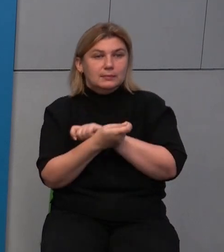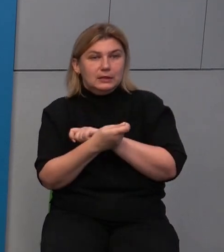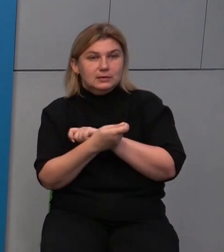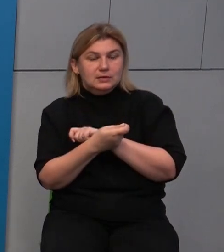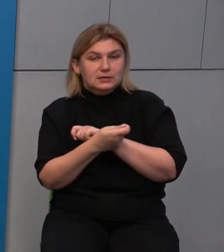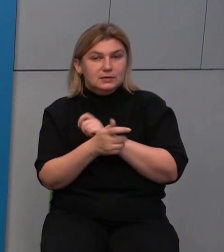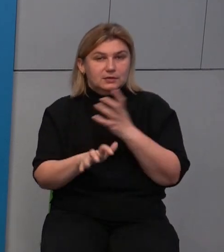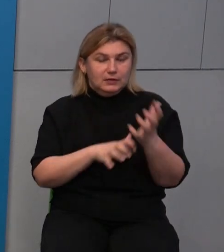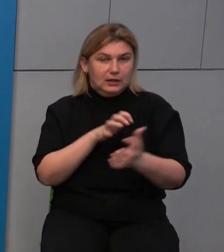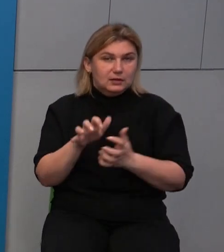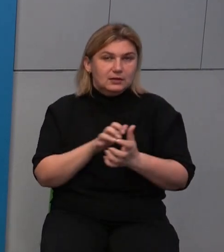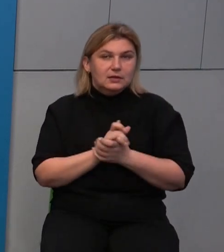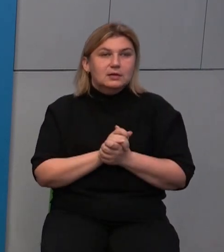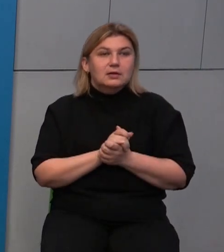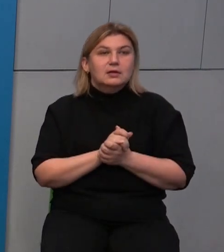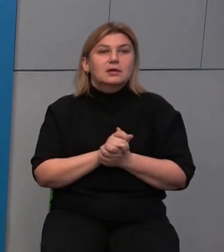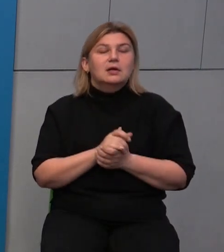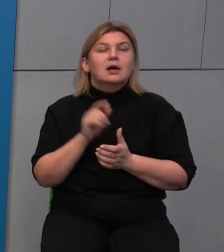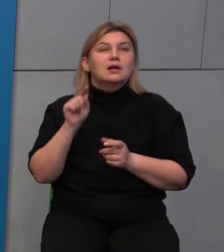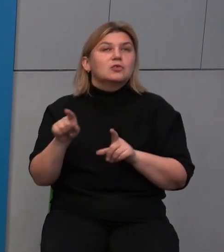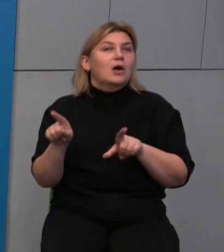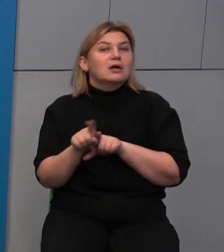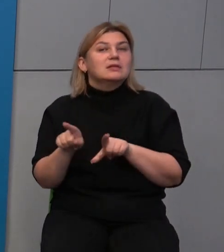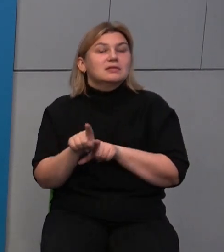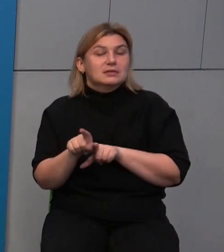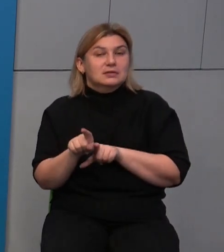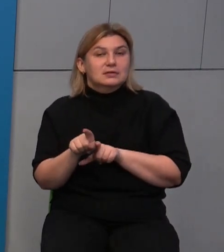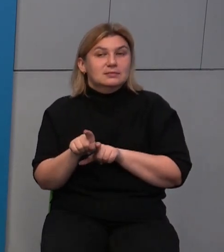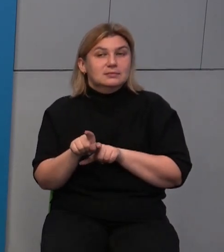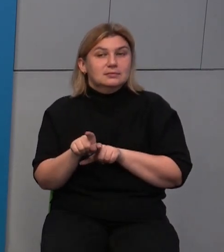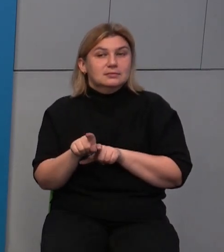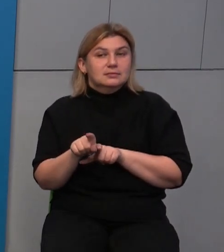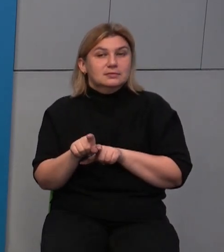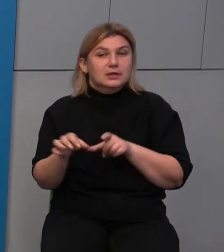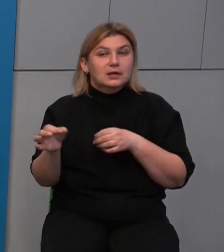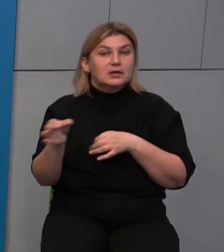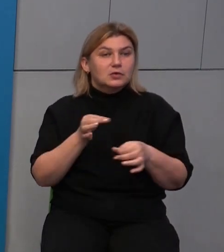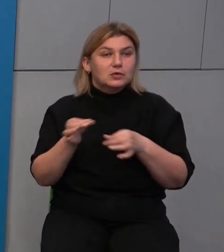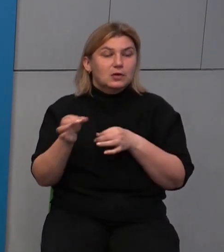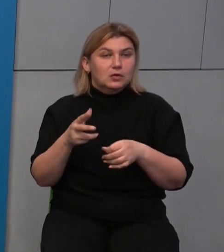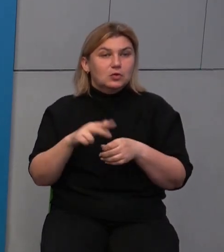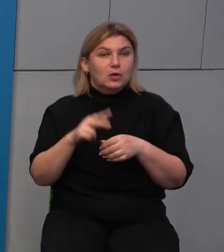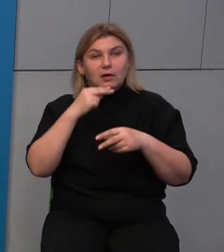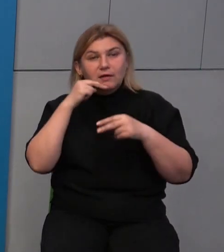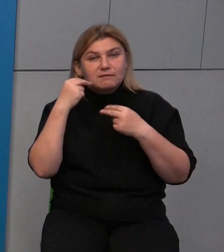i to jest taka sama pewnie historia, która powraca, kiedy czytamy